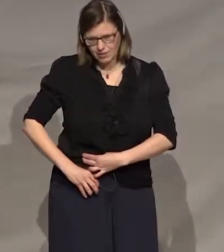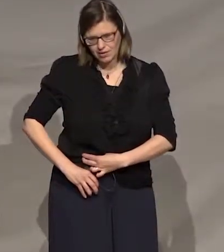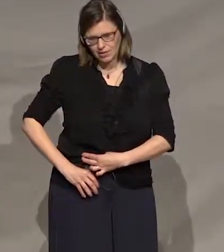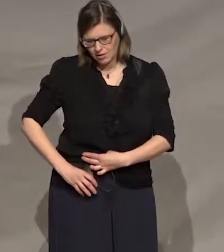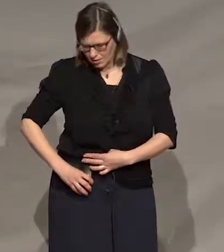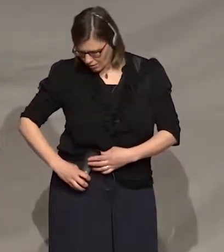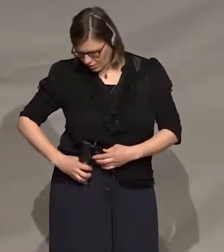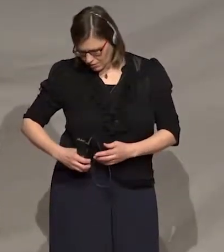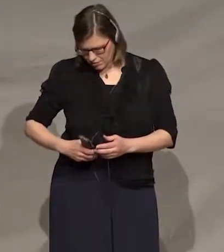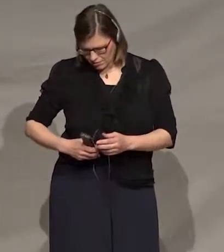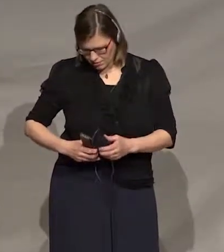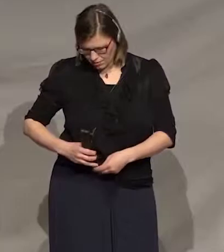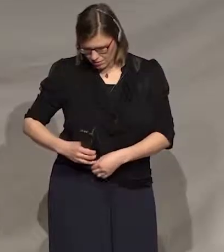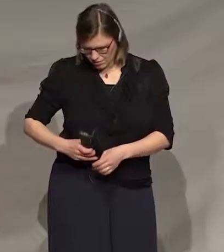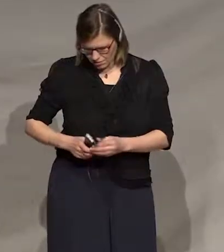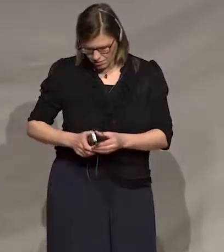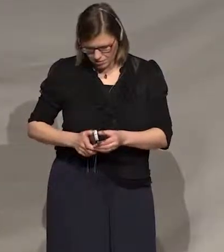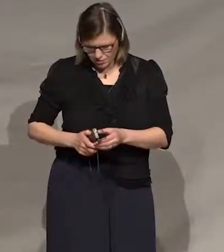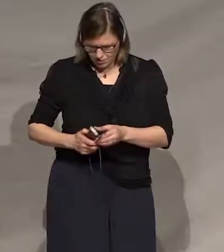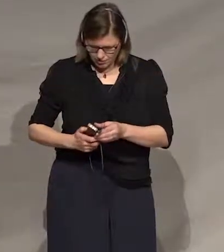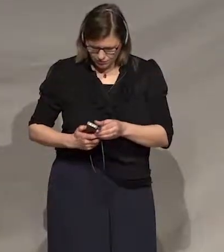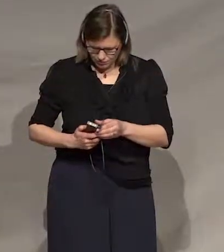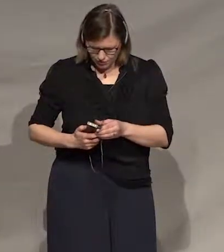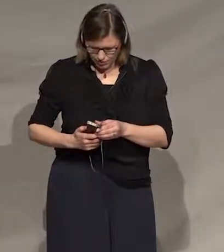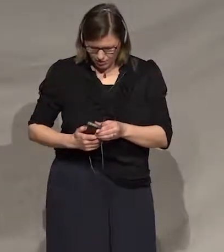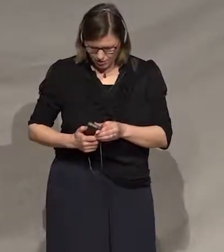držet si přehled v číslech. Ale je to hodně jazyků, včetně češtiny.